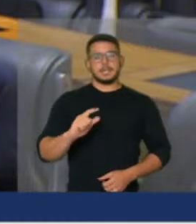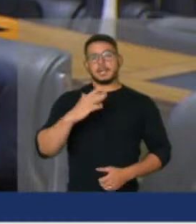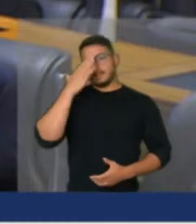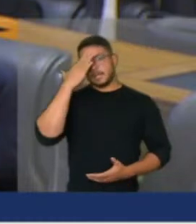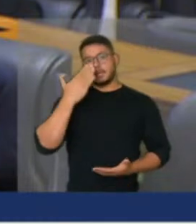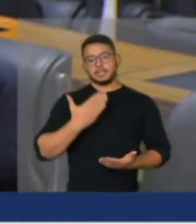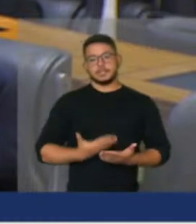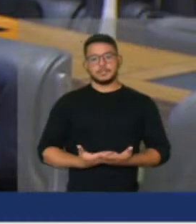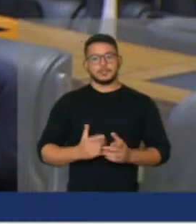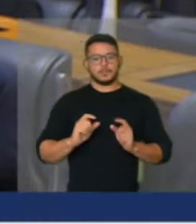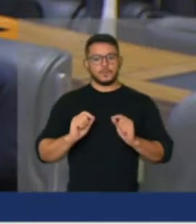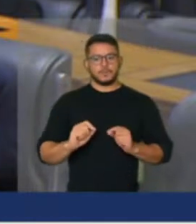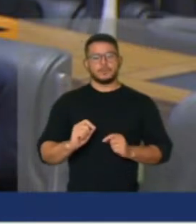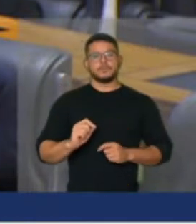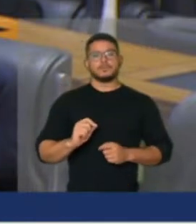PARA SEREM ANALISADOS, ELES ESTÃO VERIFICANDO AS